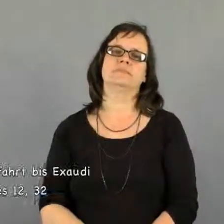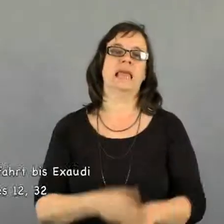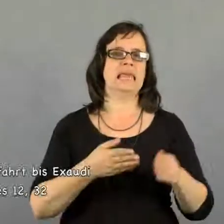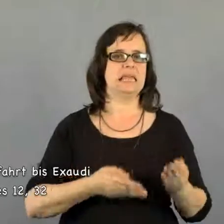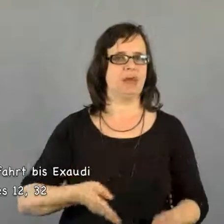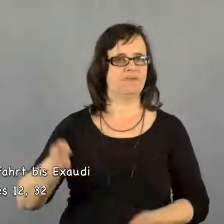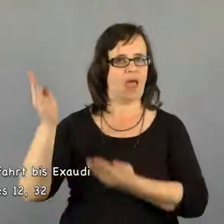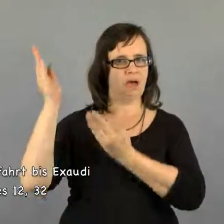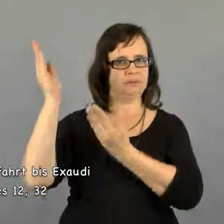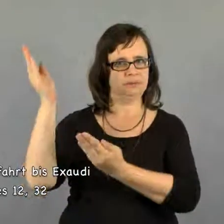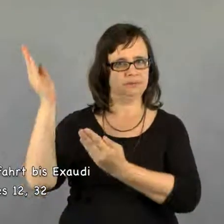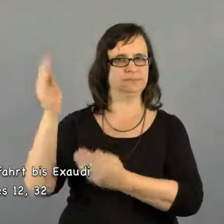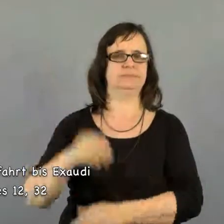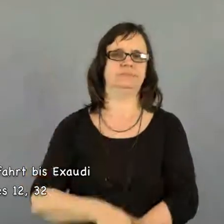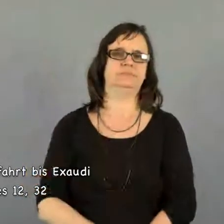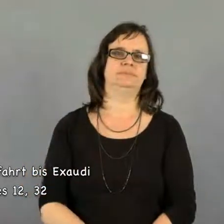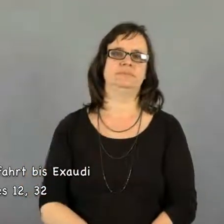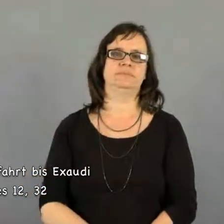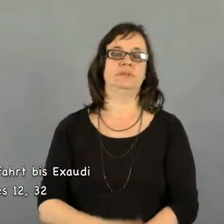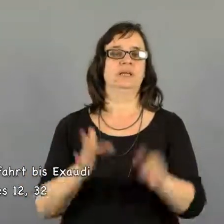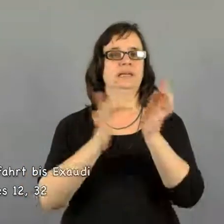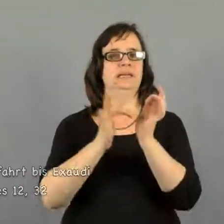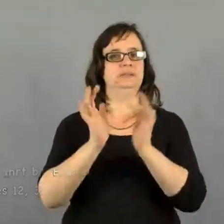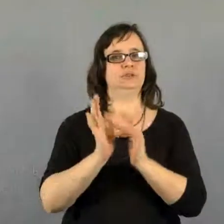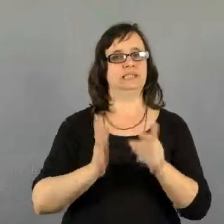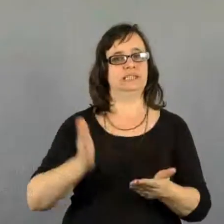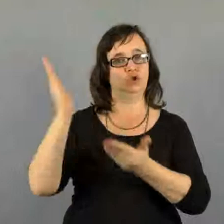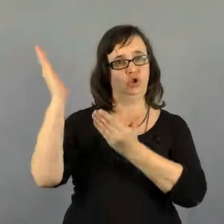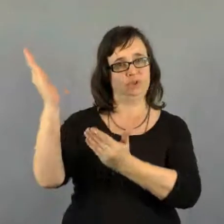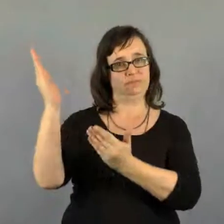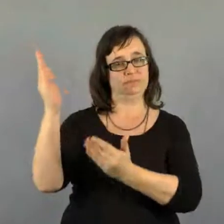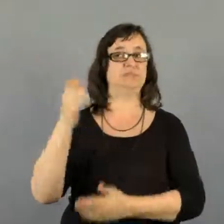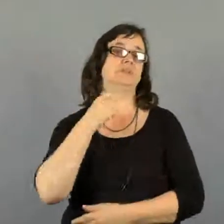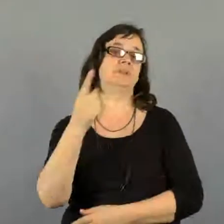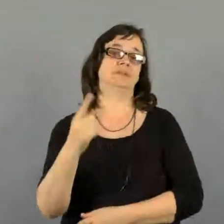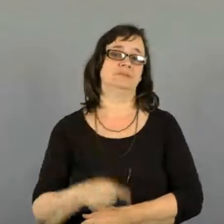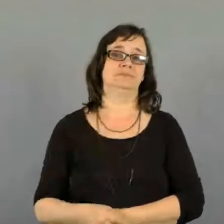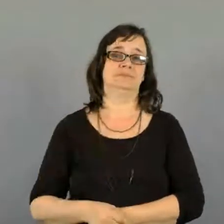Himmelfahrt Jesus sagt: